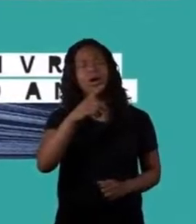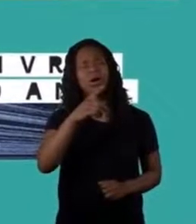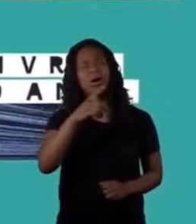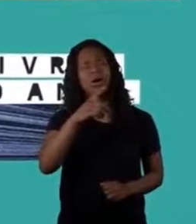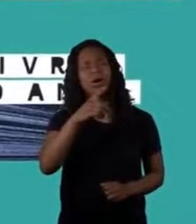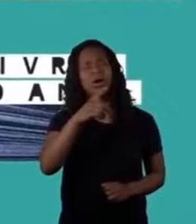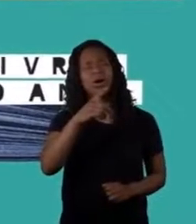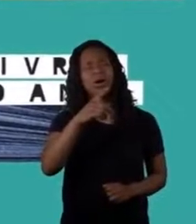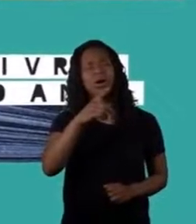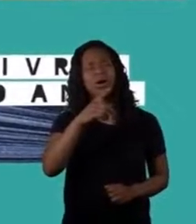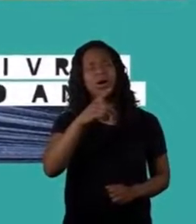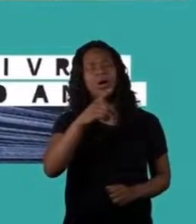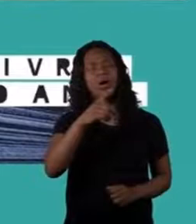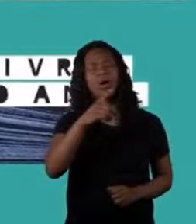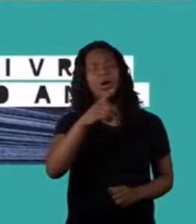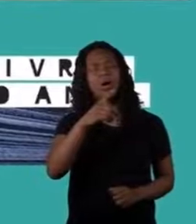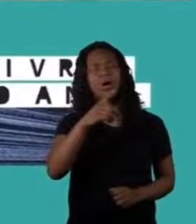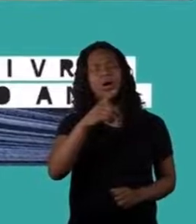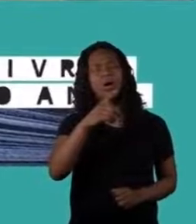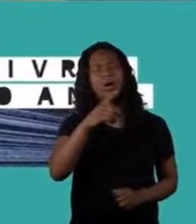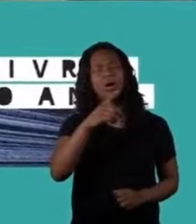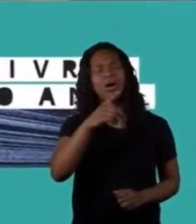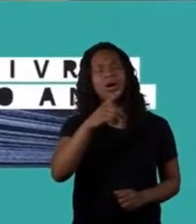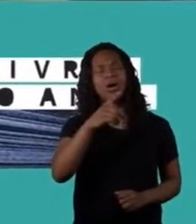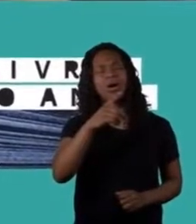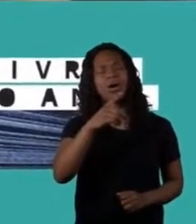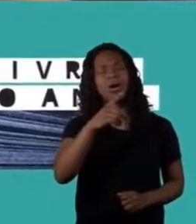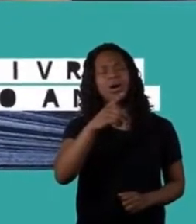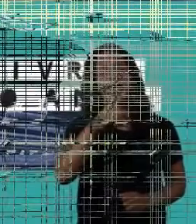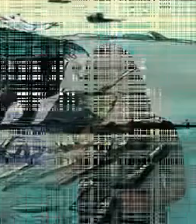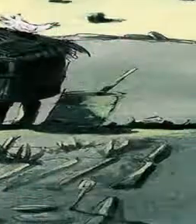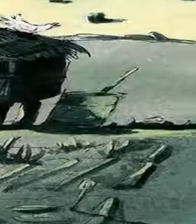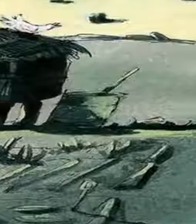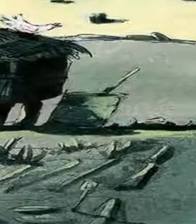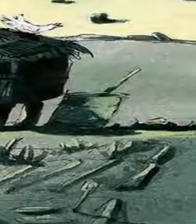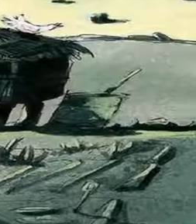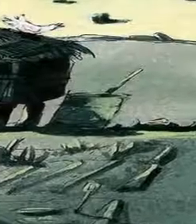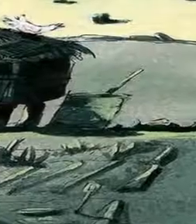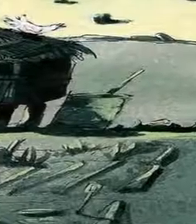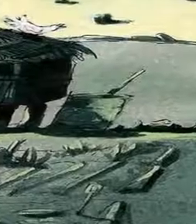metáfora para o rompimento de barragens como em Mariana e em Brumadinho. Além do troféu,